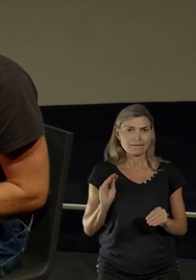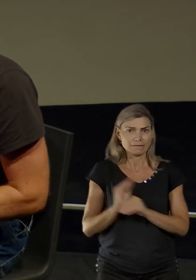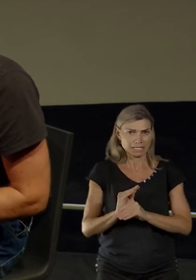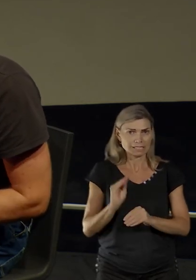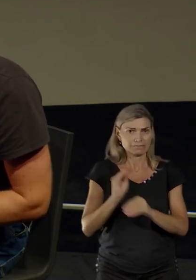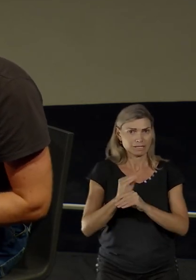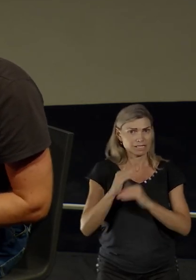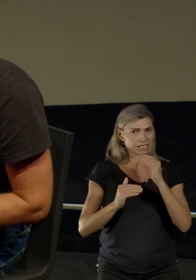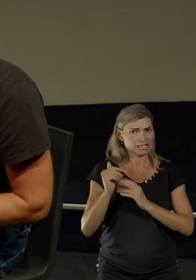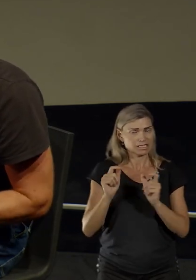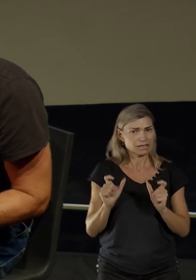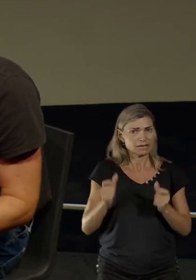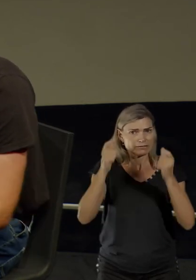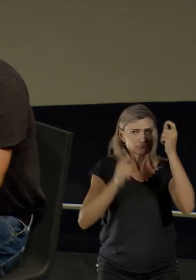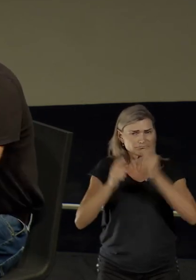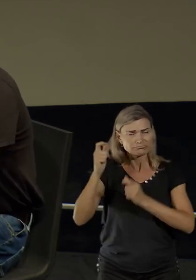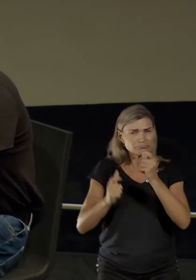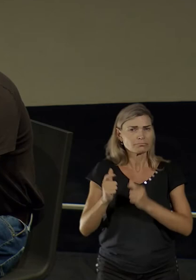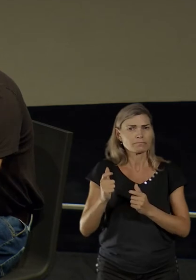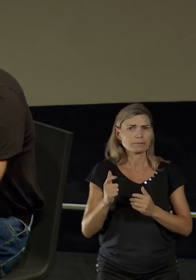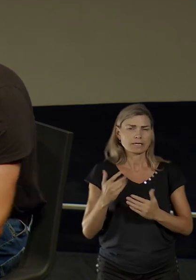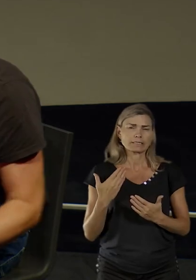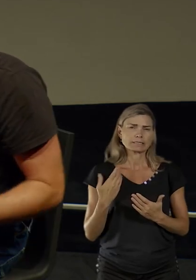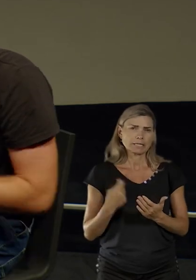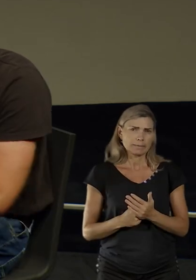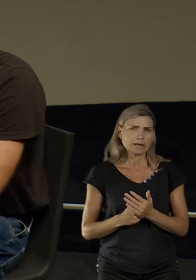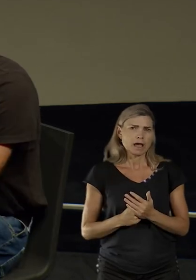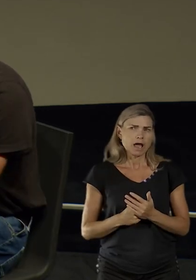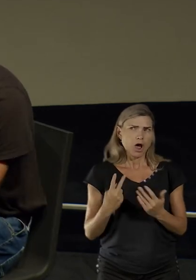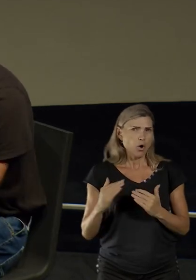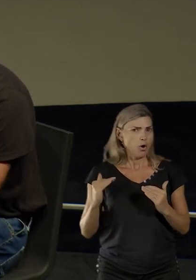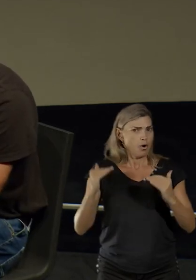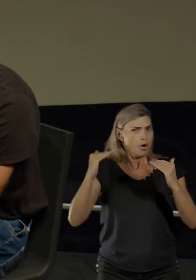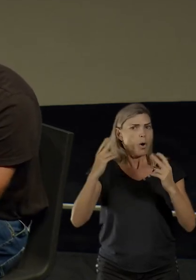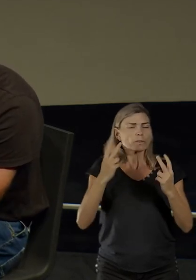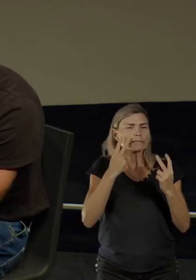tak si myslím, že by bylo správně vytipovat nějaké místo, vést o tom debatu.